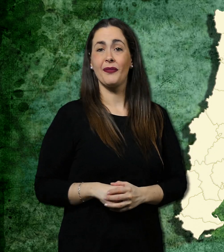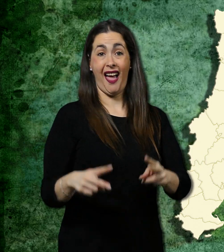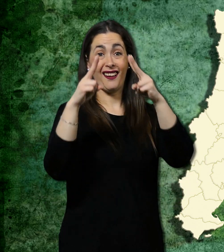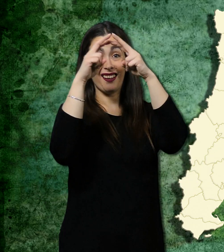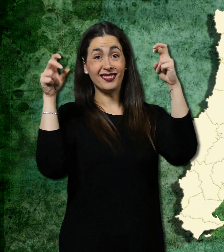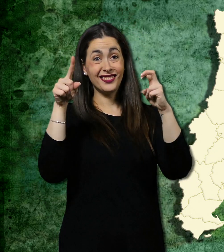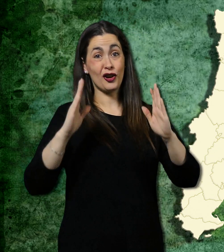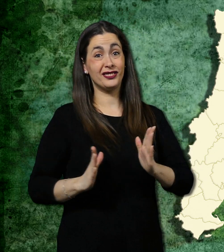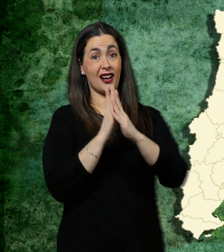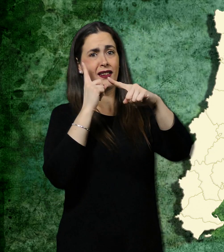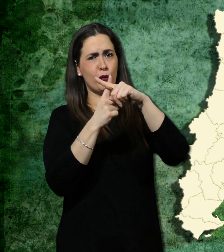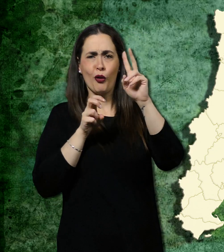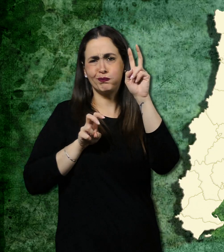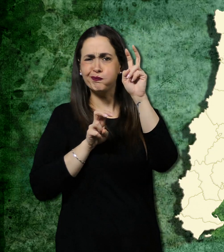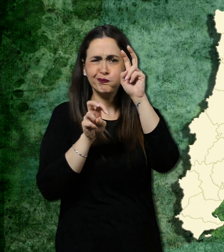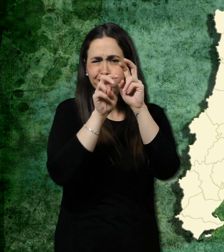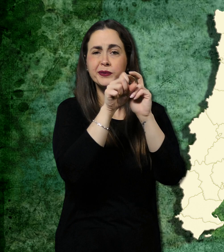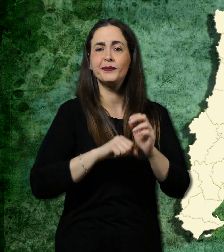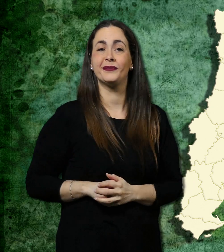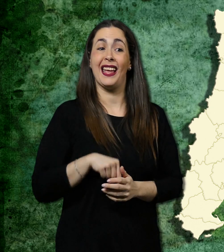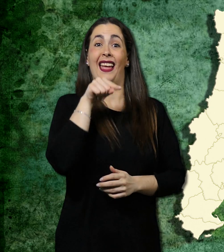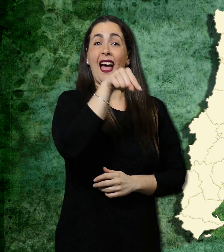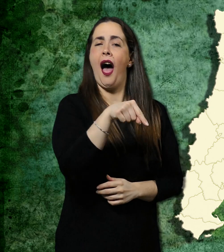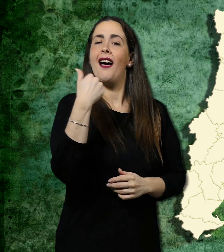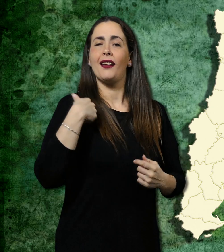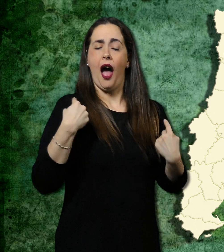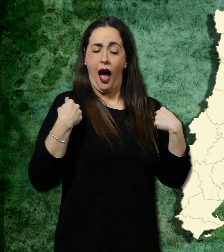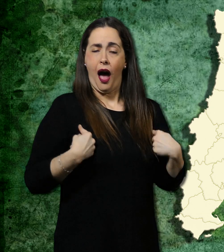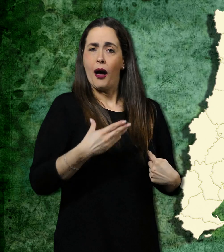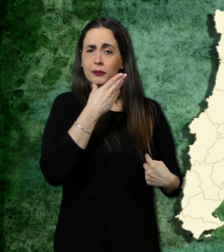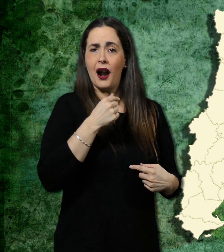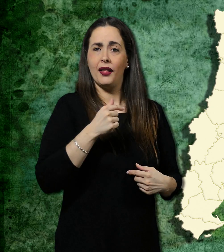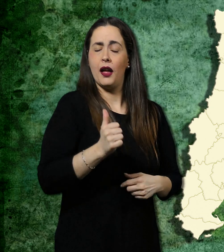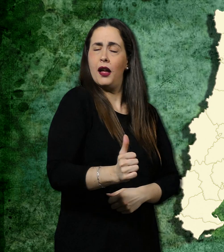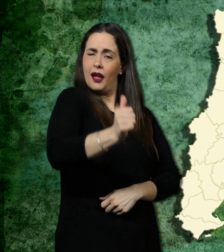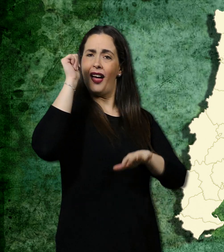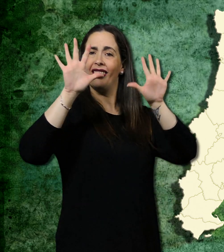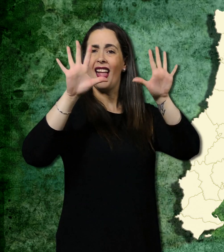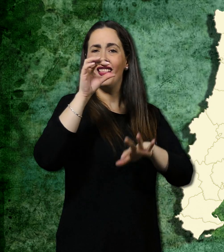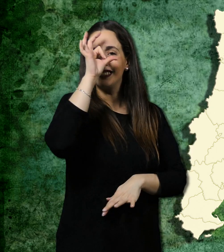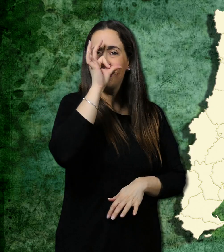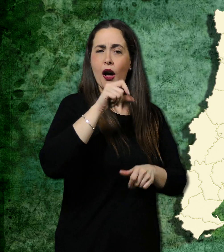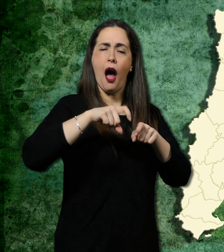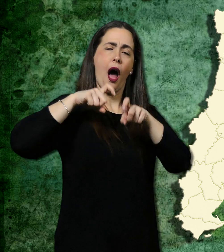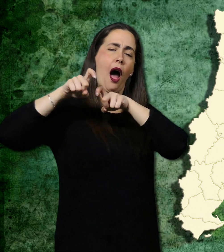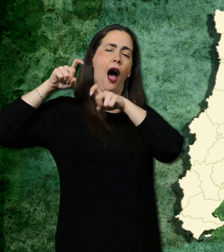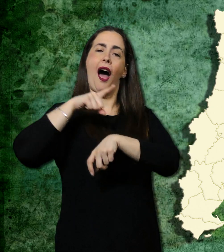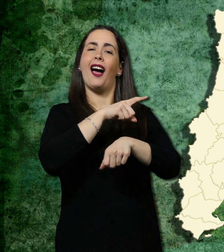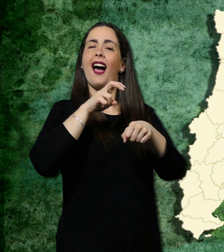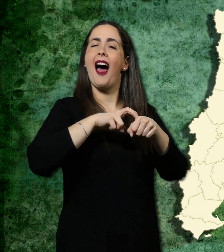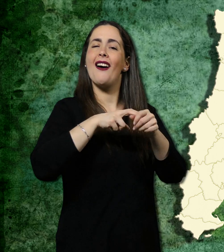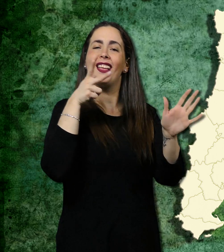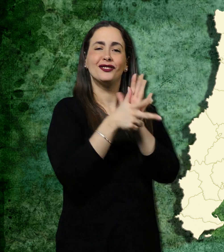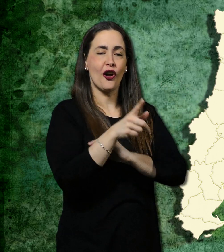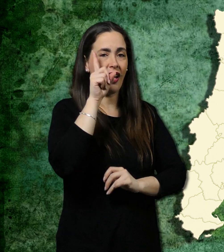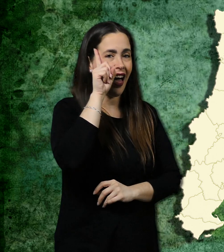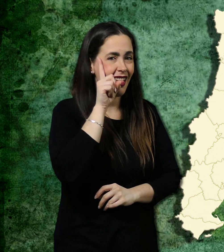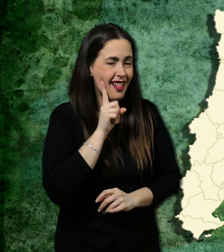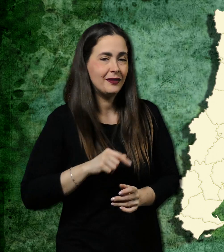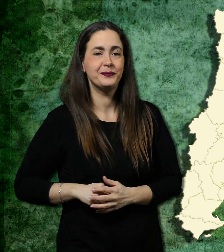Pujar fins al castell de la Santa Creu i retrocedir deu segles en la història de Calafell.